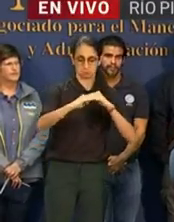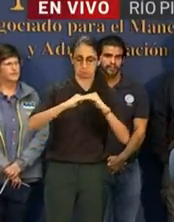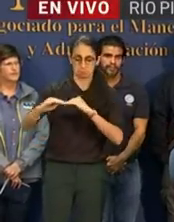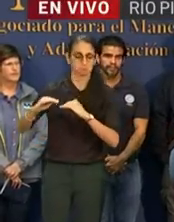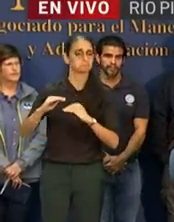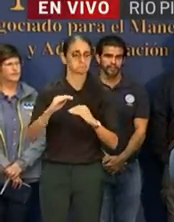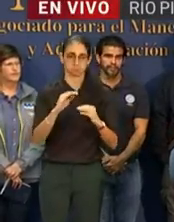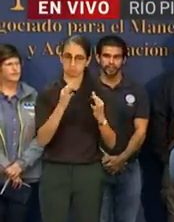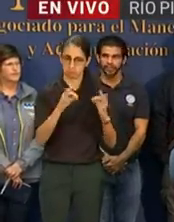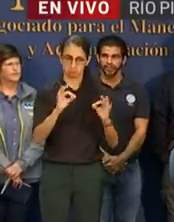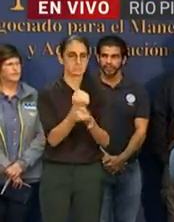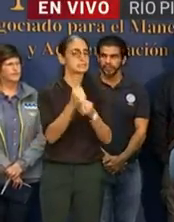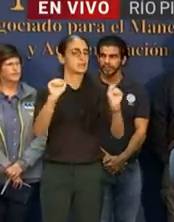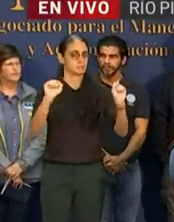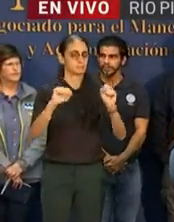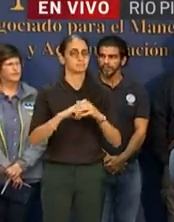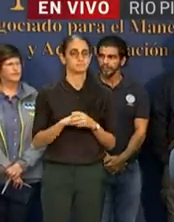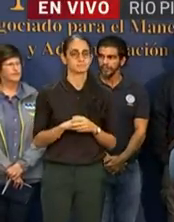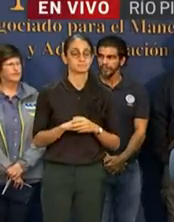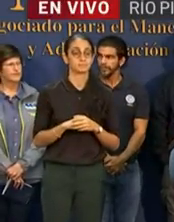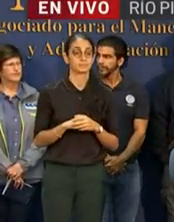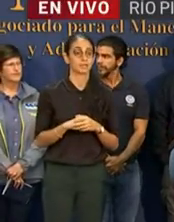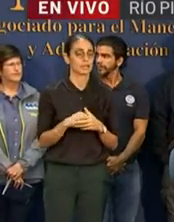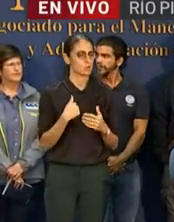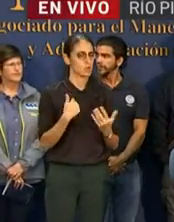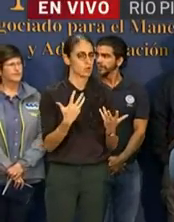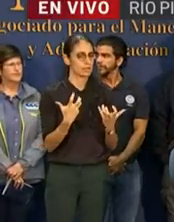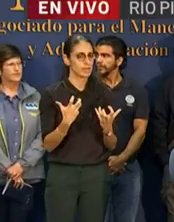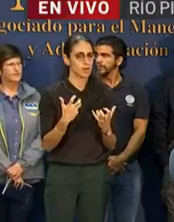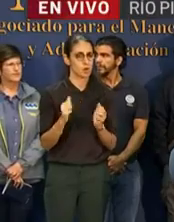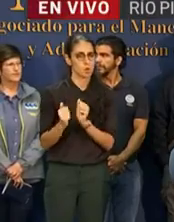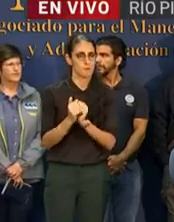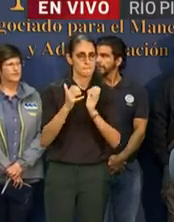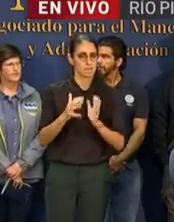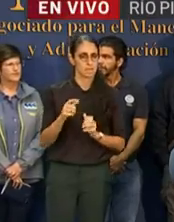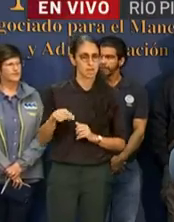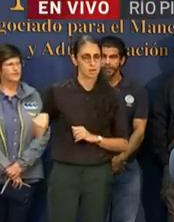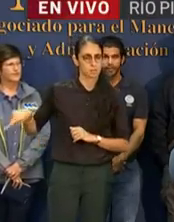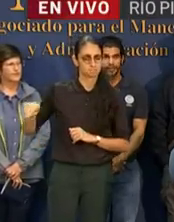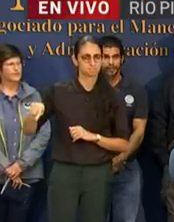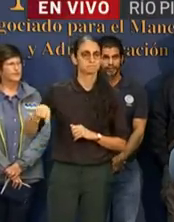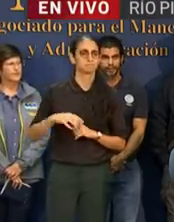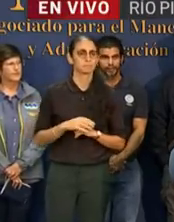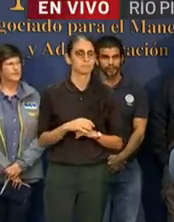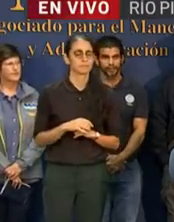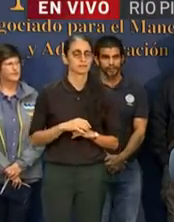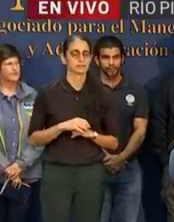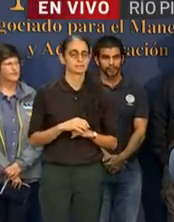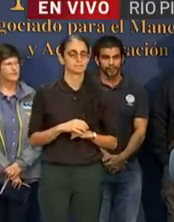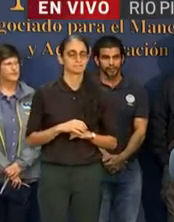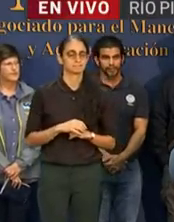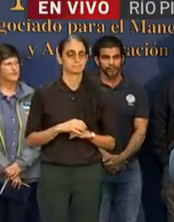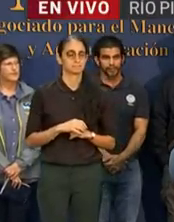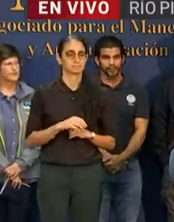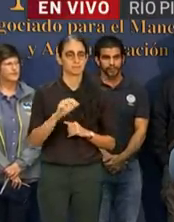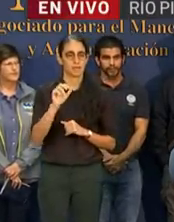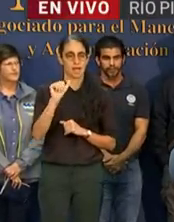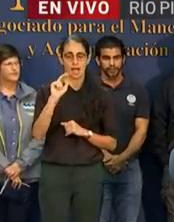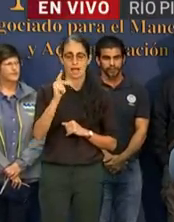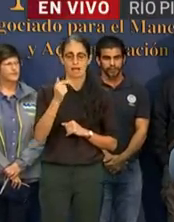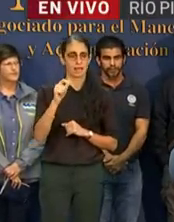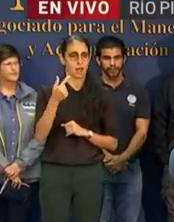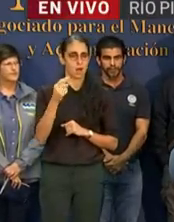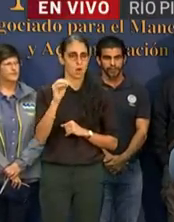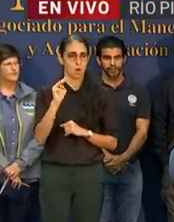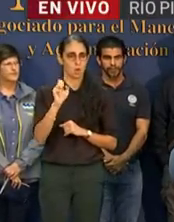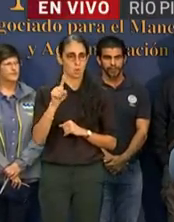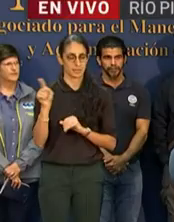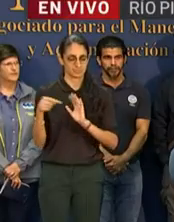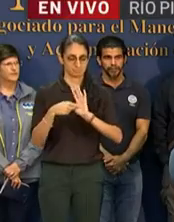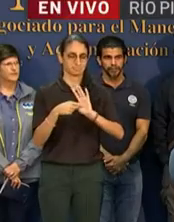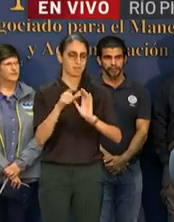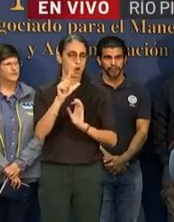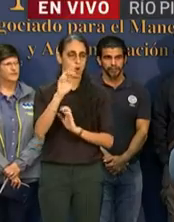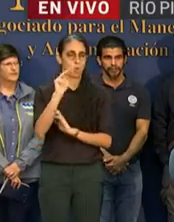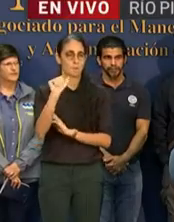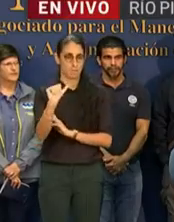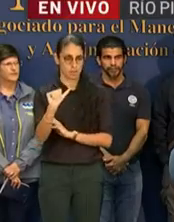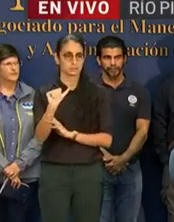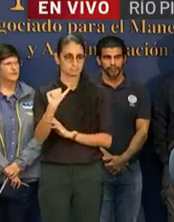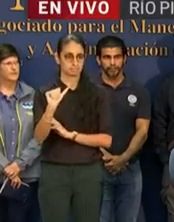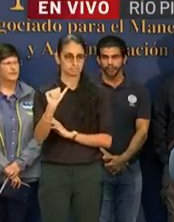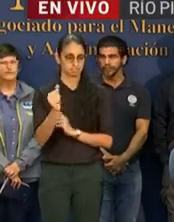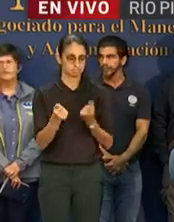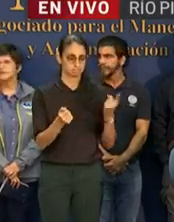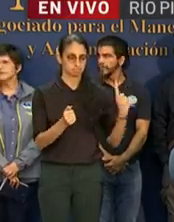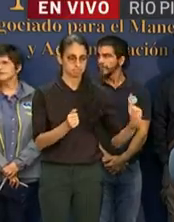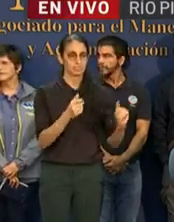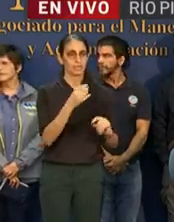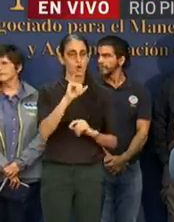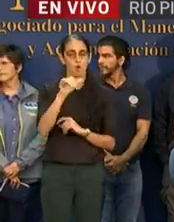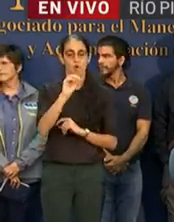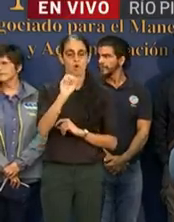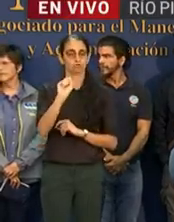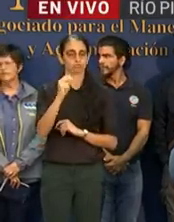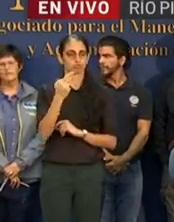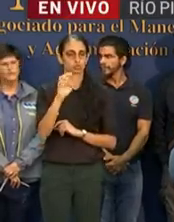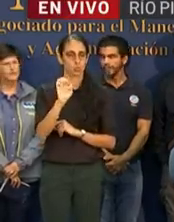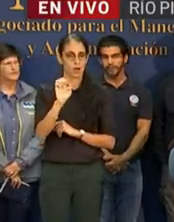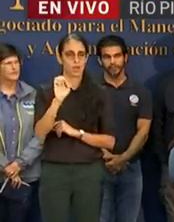MISMAS LLUVIAS QUE IMPACTA